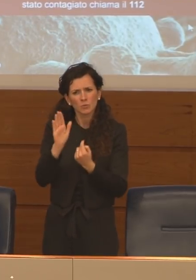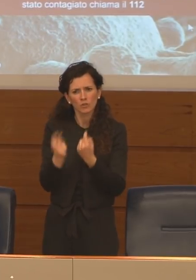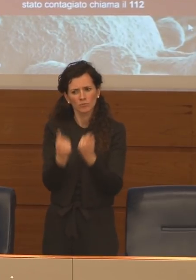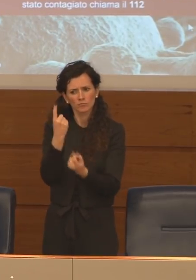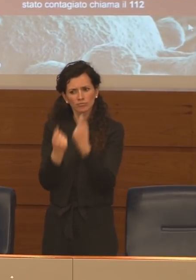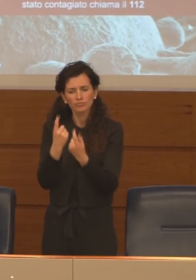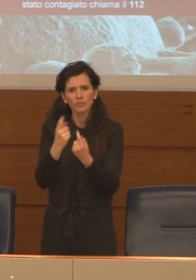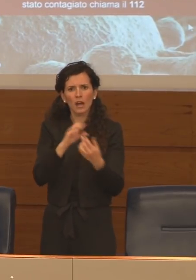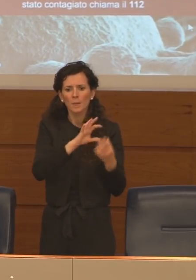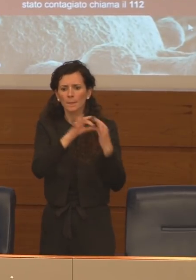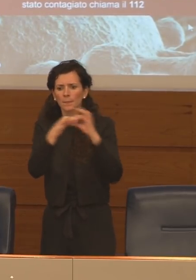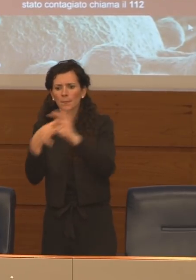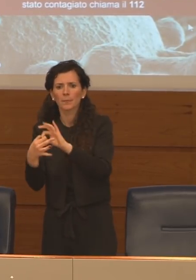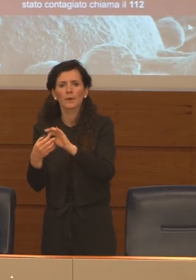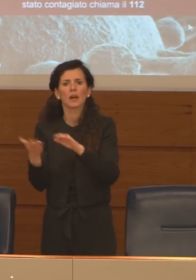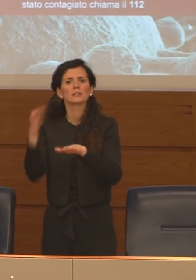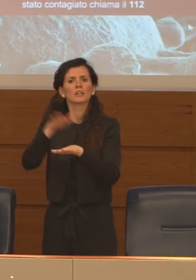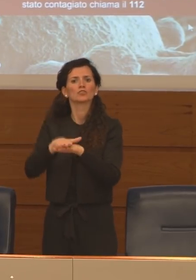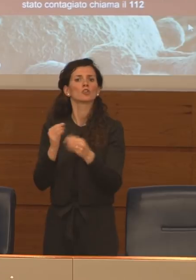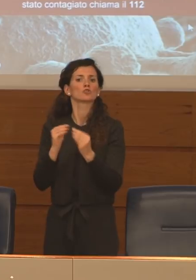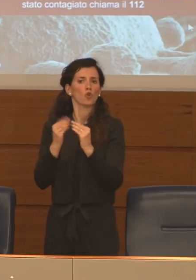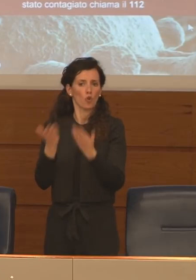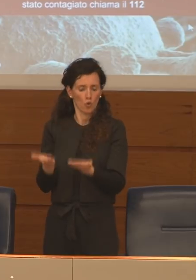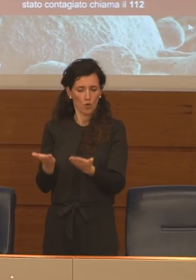decesso. In base ai dati che oggi abbiamo dalle